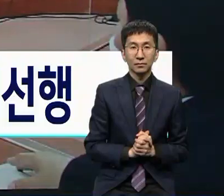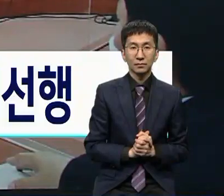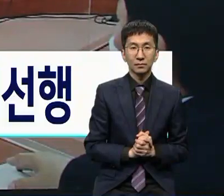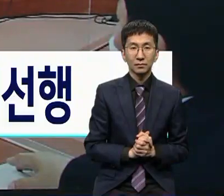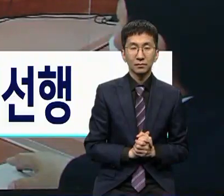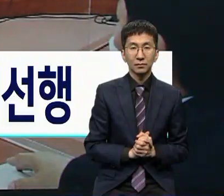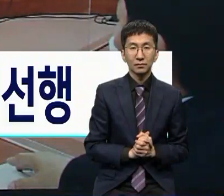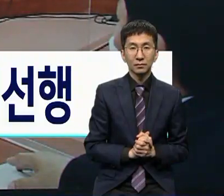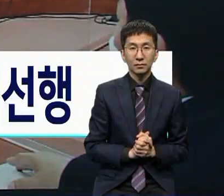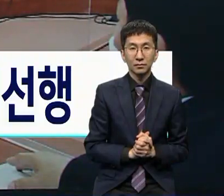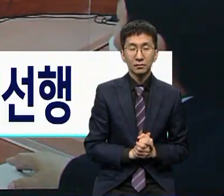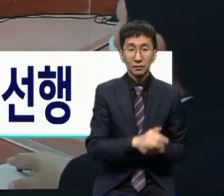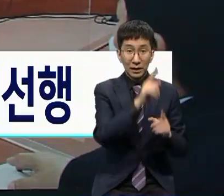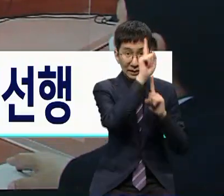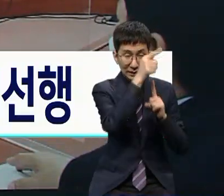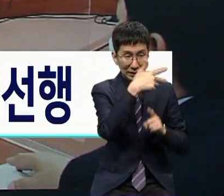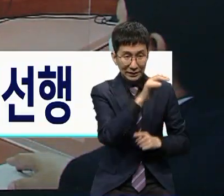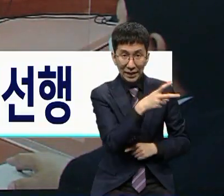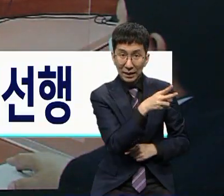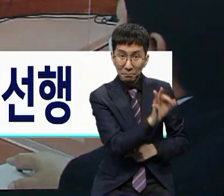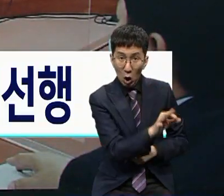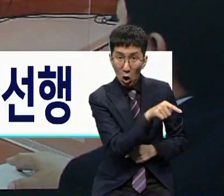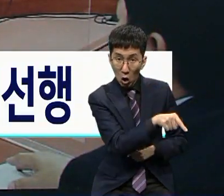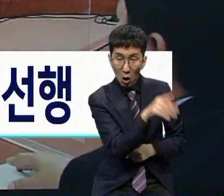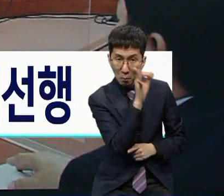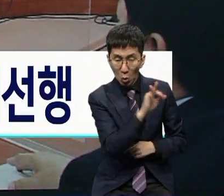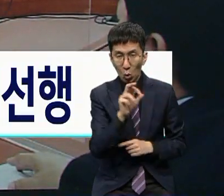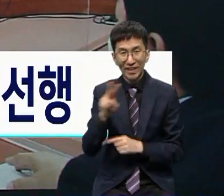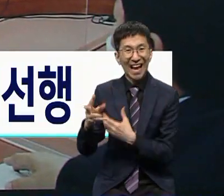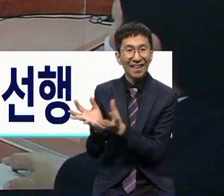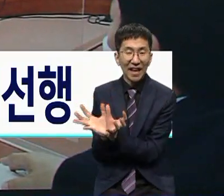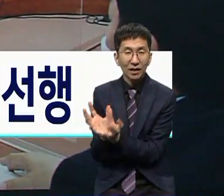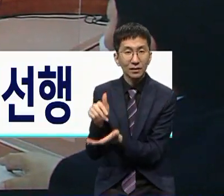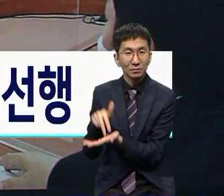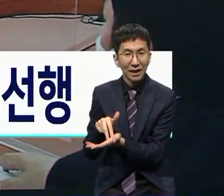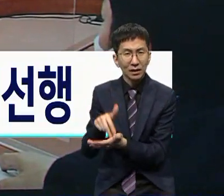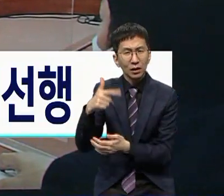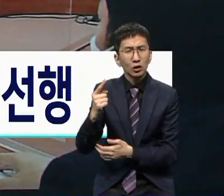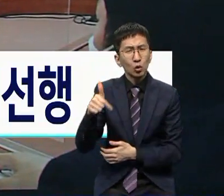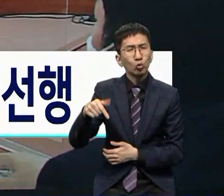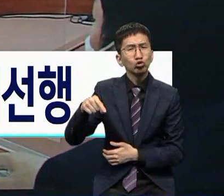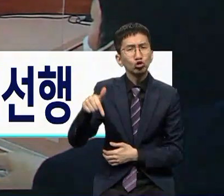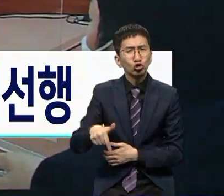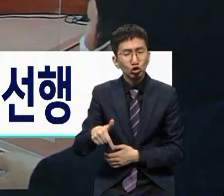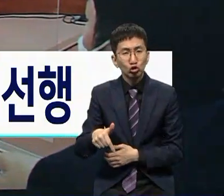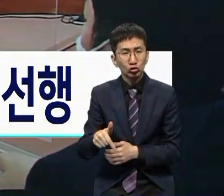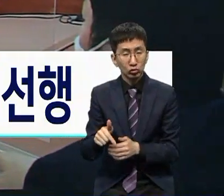정리해봤습니다. 이재명 지사를 향해서 오늘 야권에서는 조국 전 장관을 비호했으니 공정을 말할